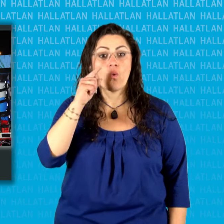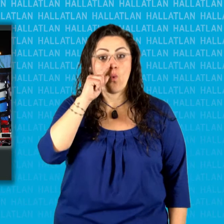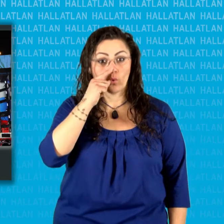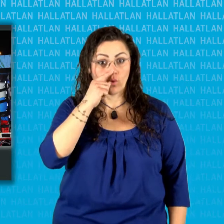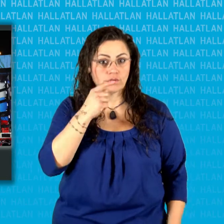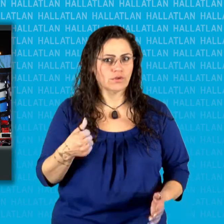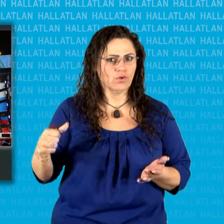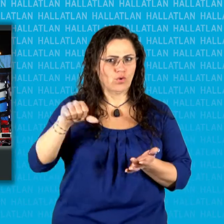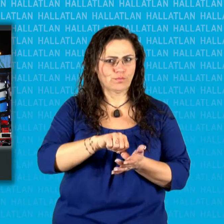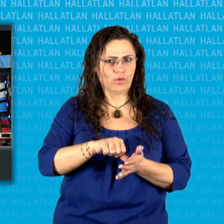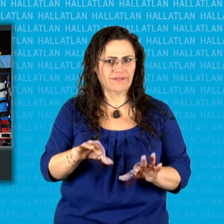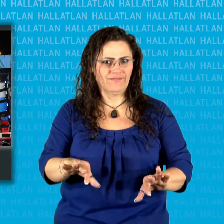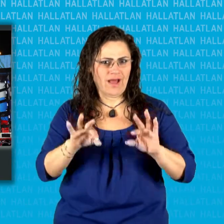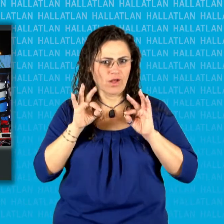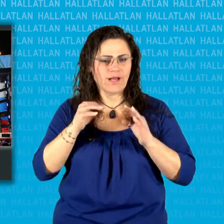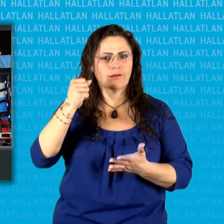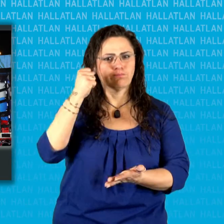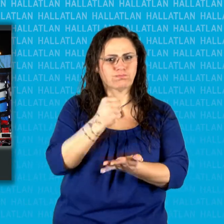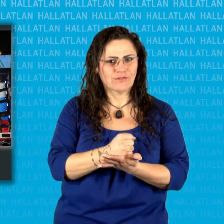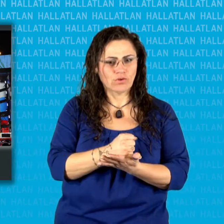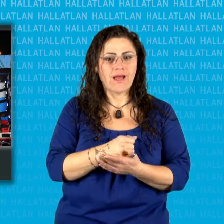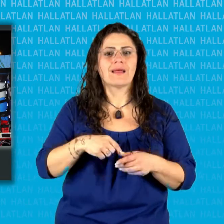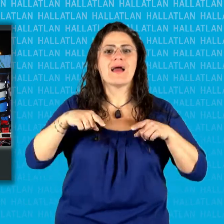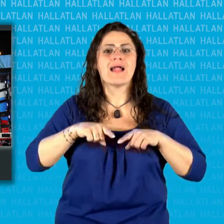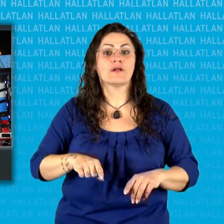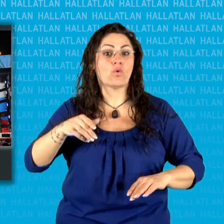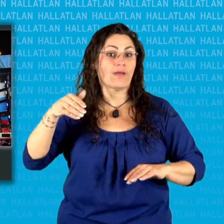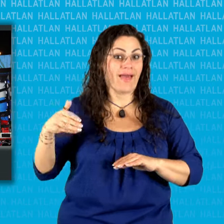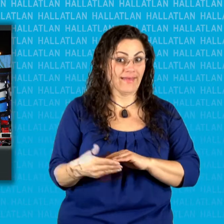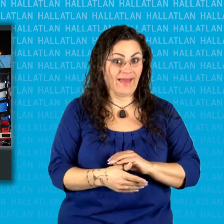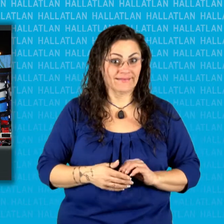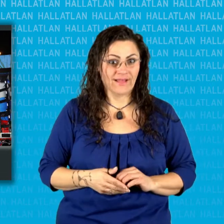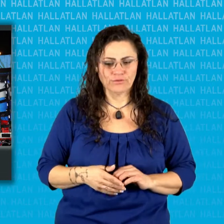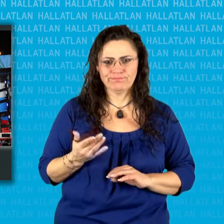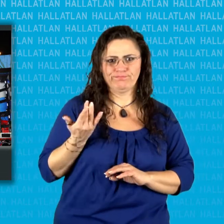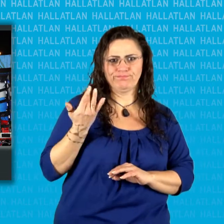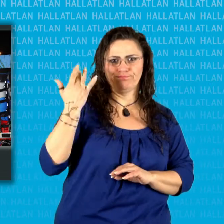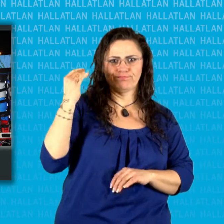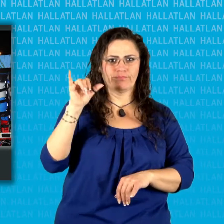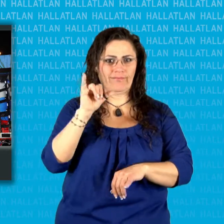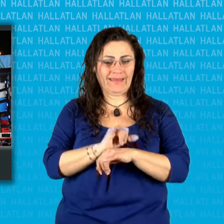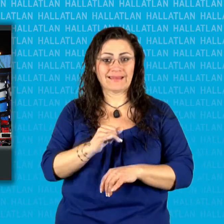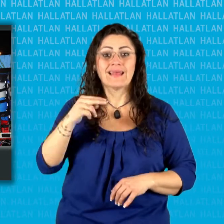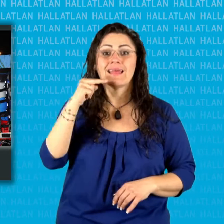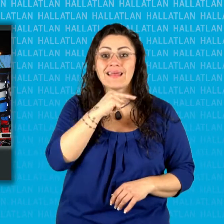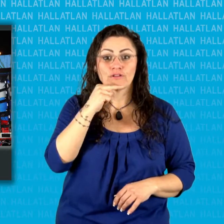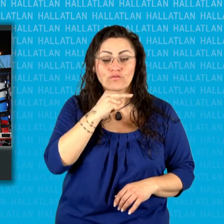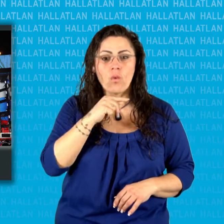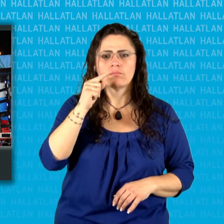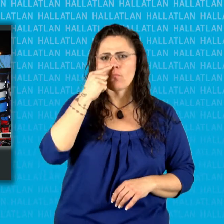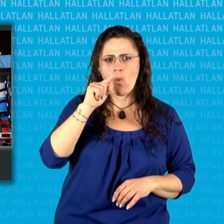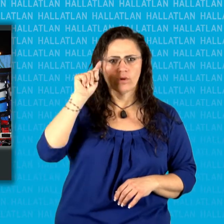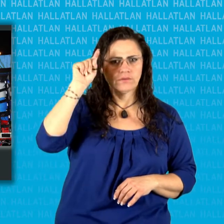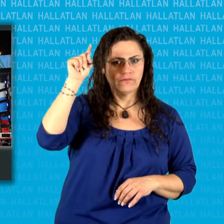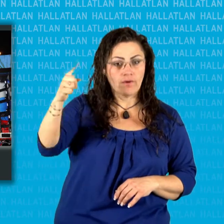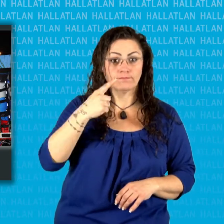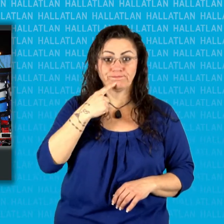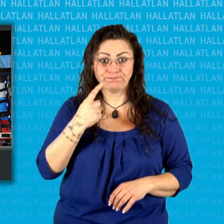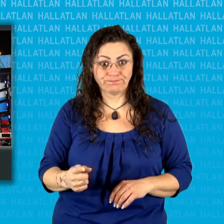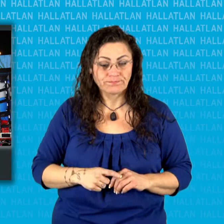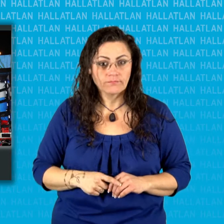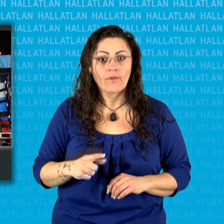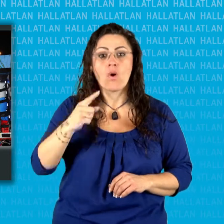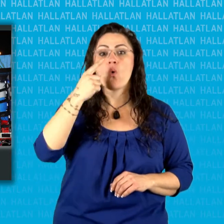Hétfőn Moszkvában, az orosz Központi Választási Bizottság elnökhelyettese kijelentette